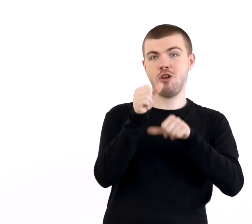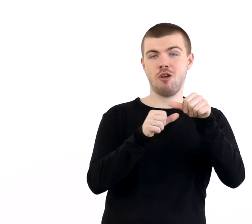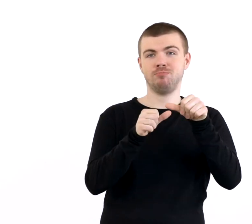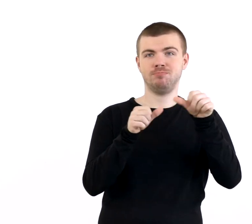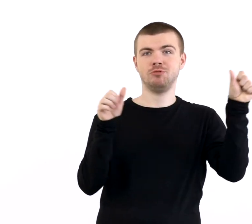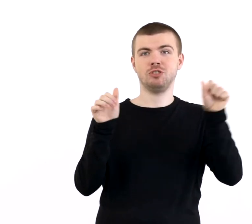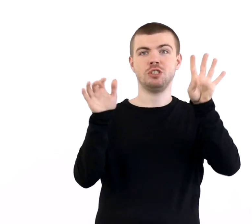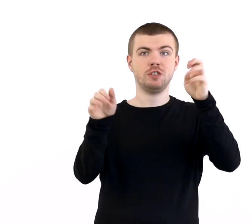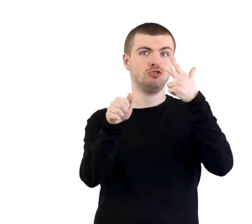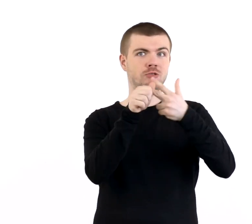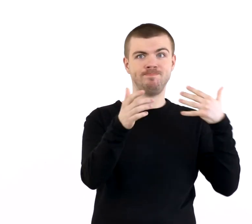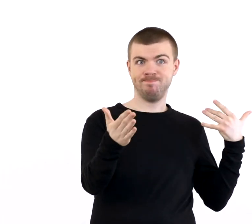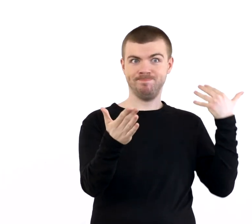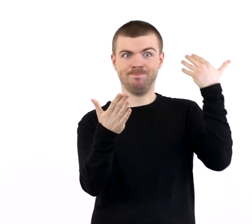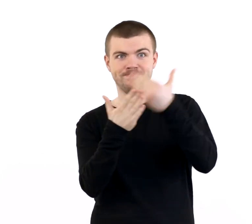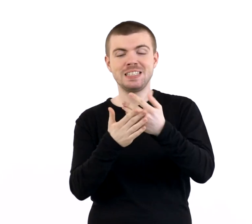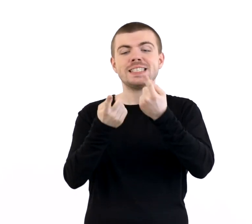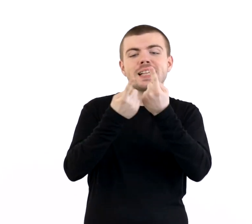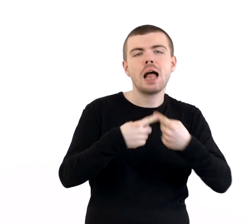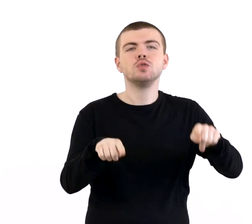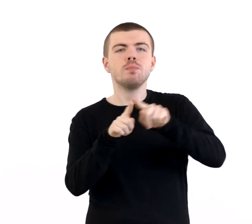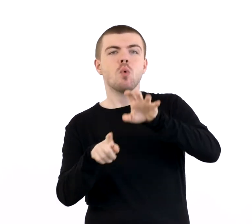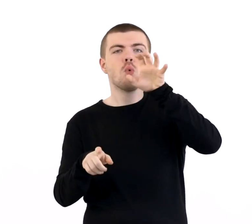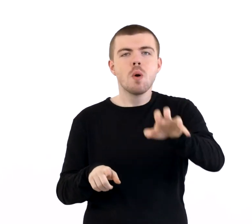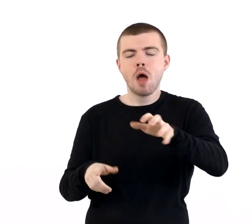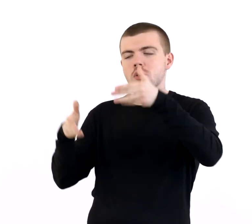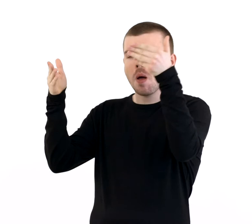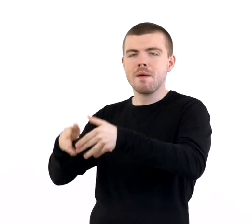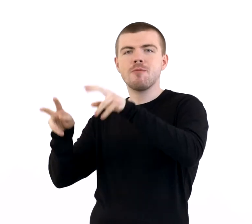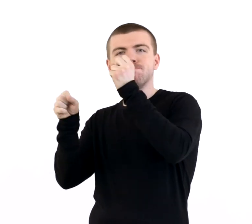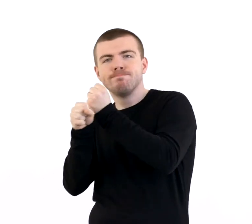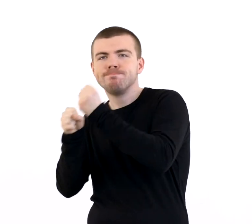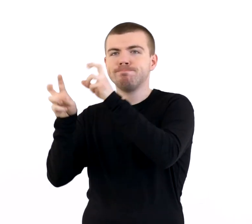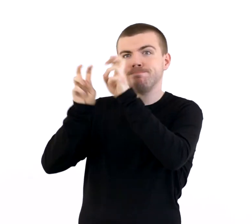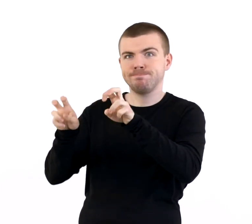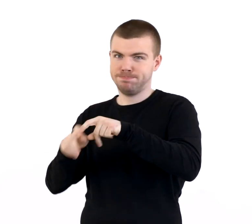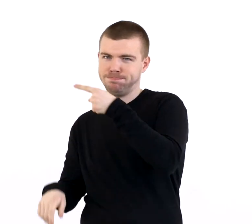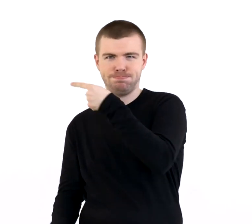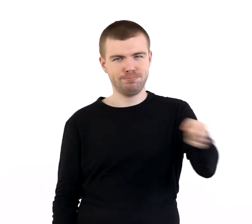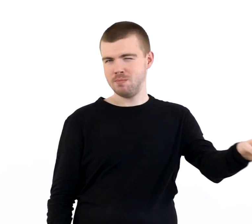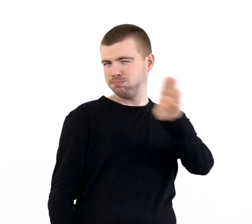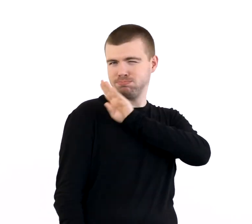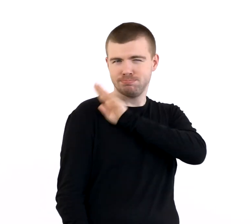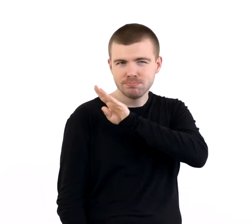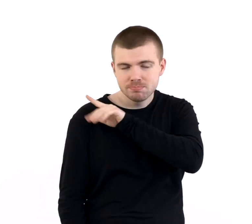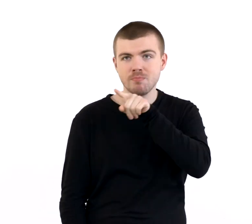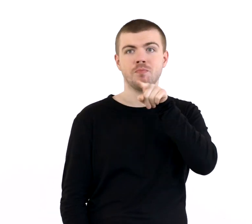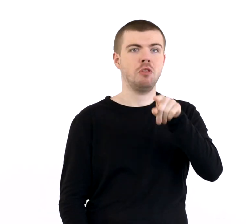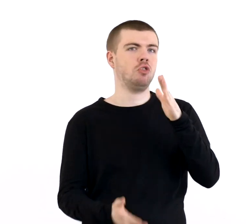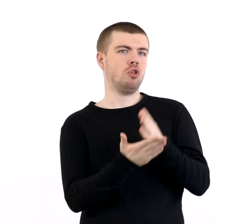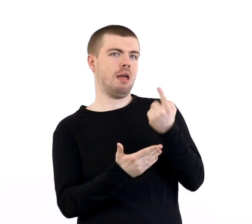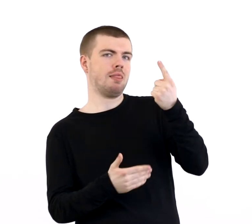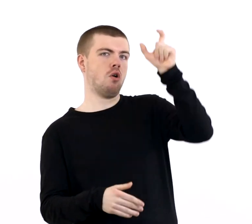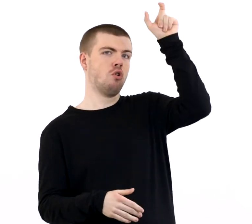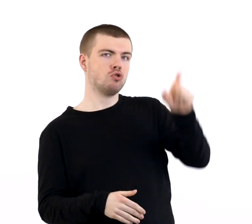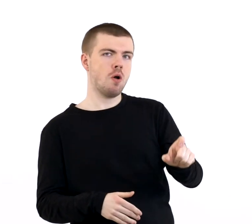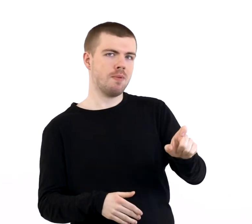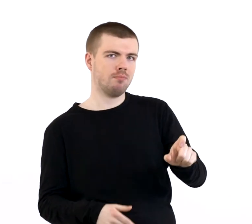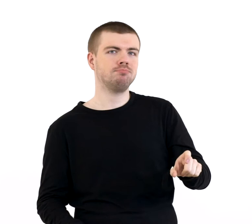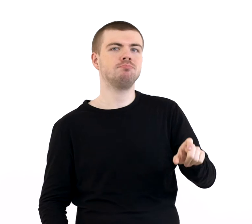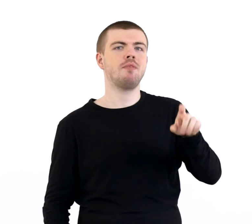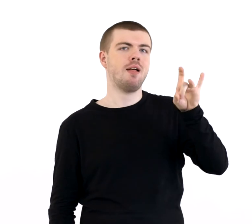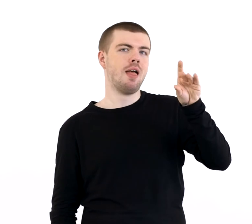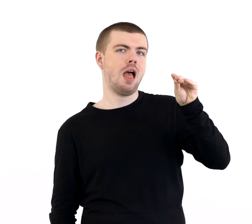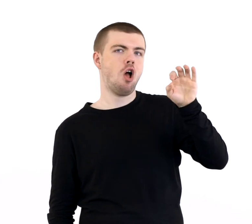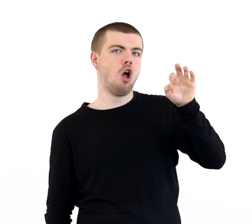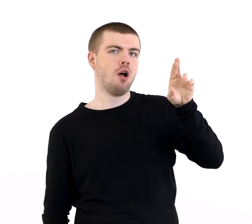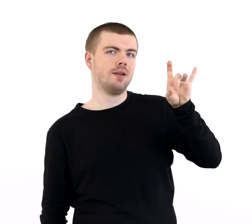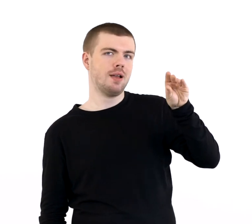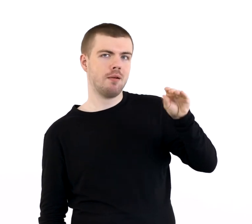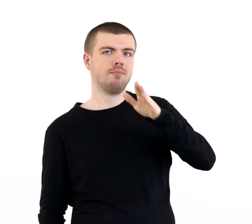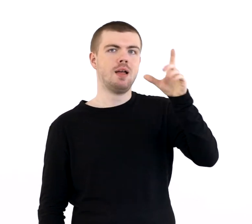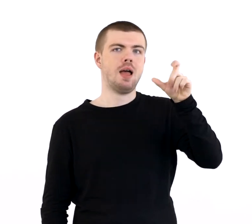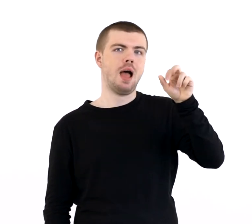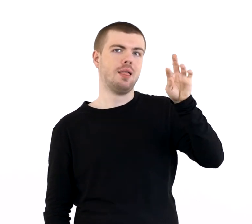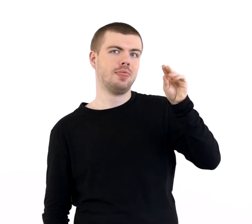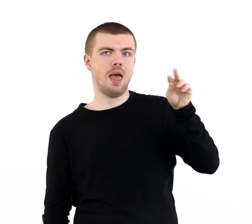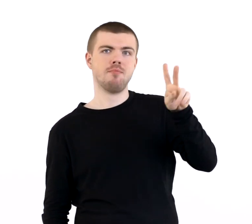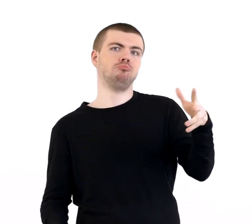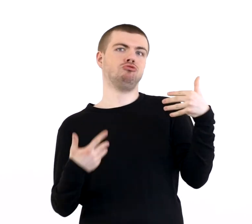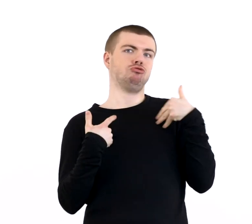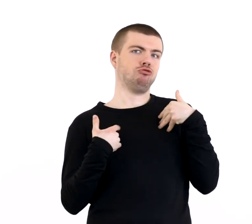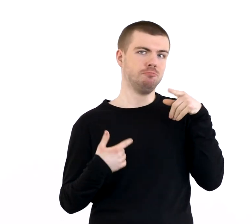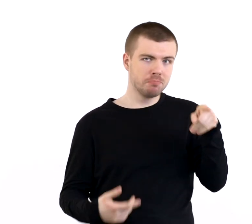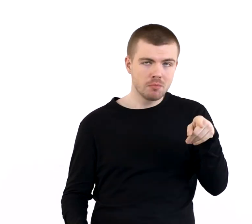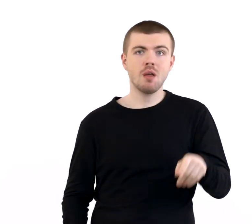Do roku 1930 z całego zespołu pracującego przy odkryciu żywy pozostał tylko George Carter.